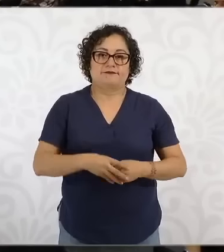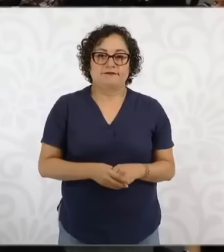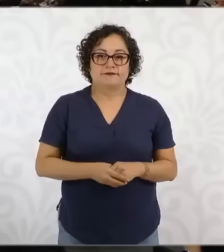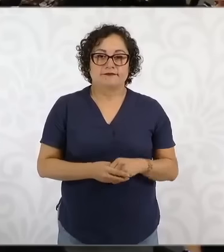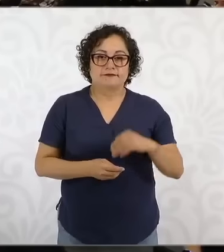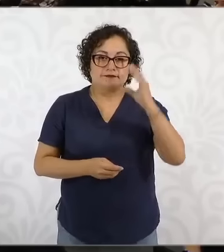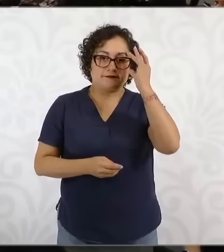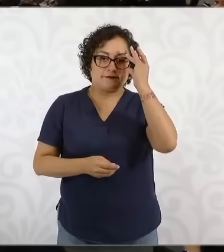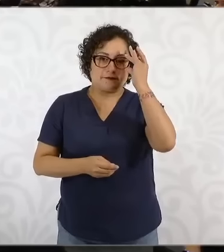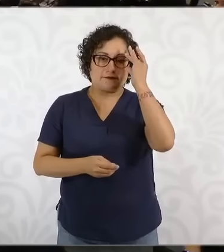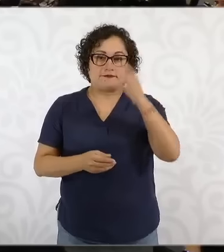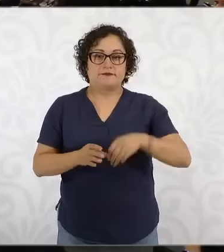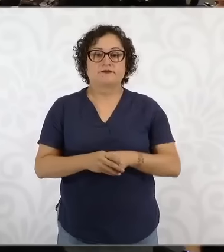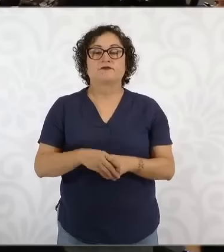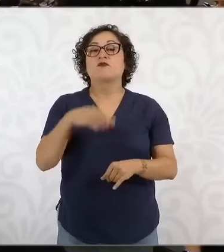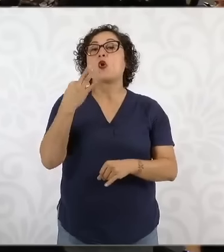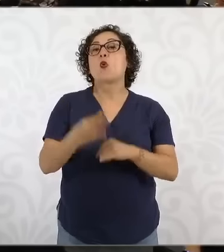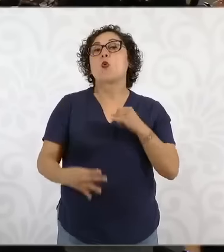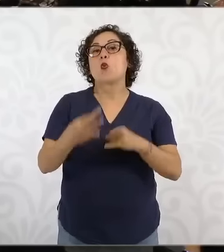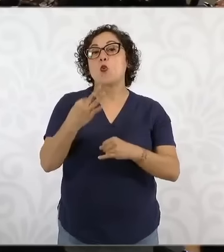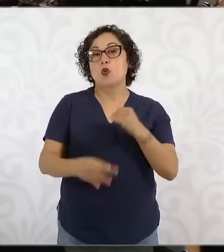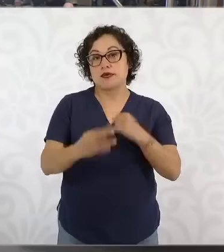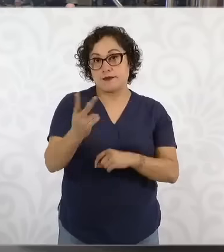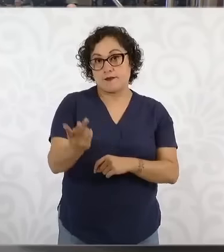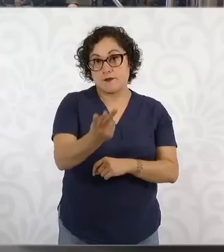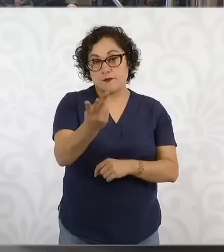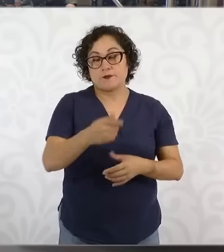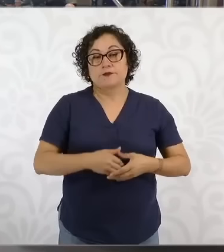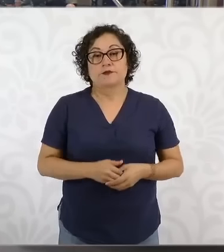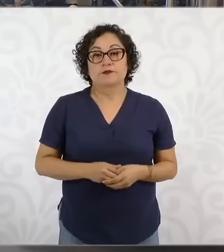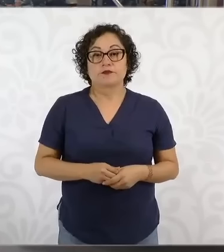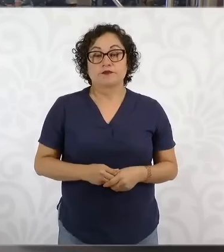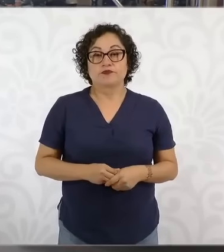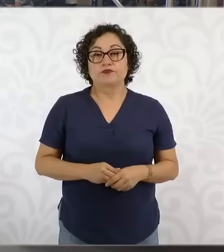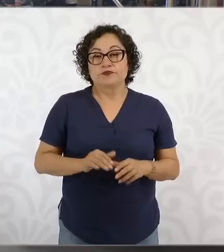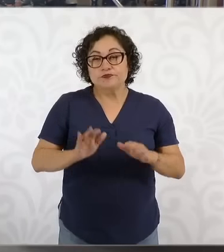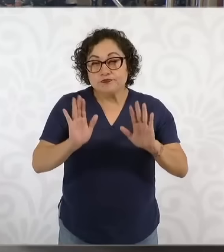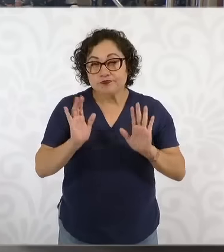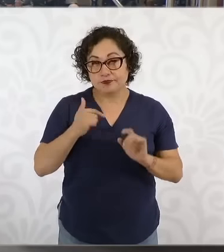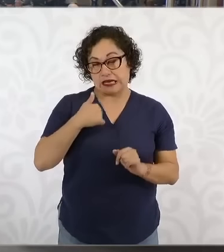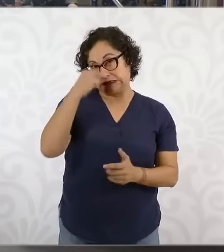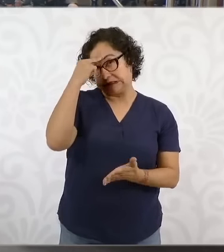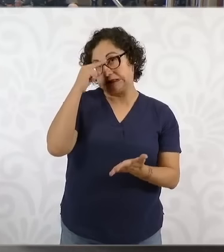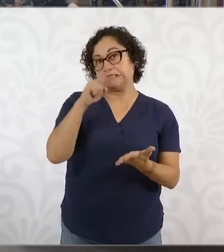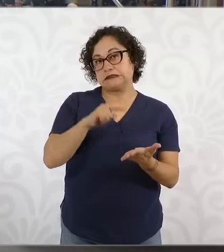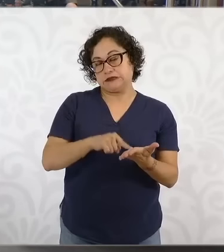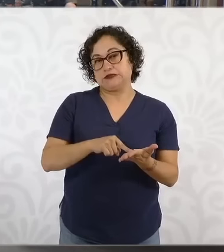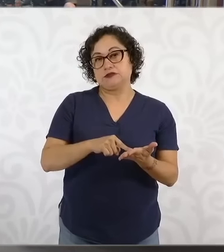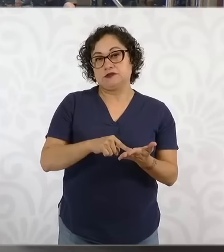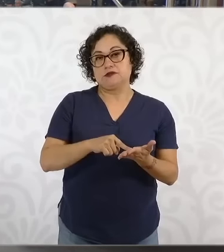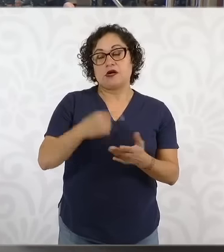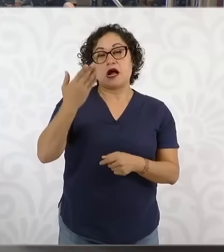Y en una última pregunta, este, tengo entendido que había un plan para la